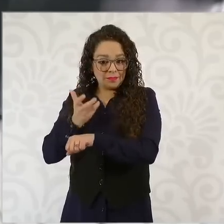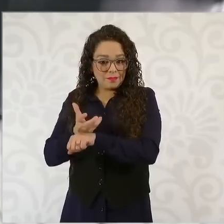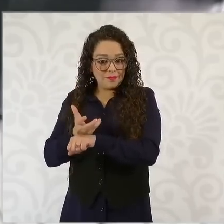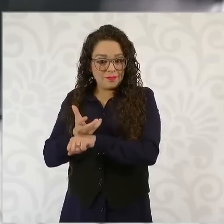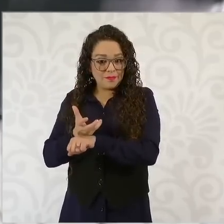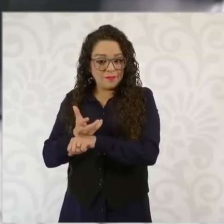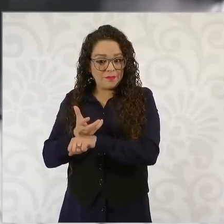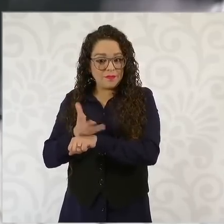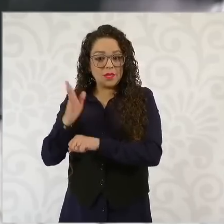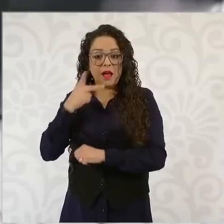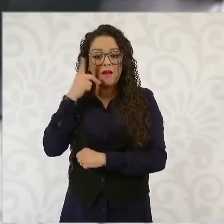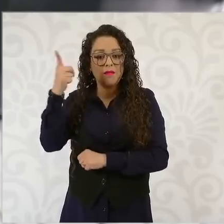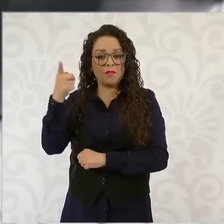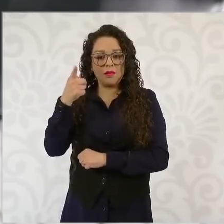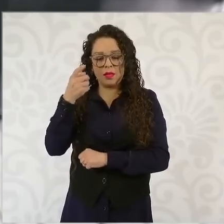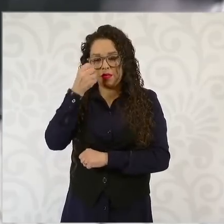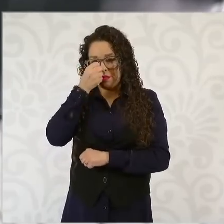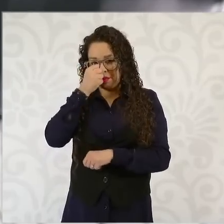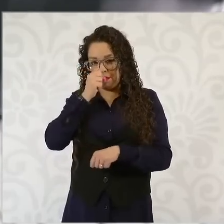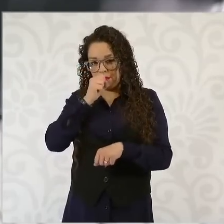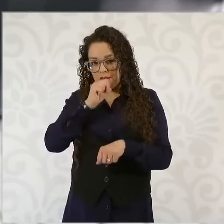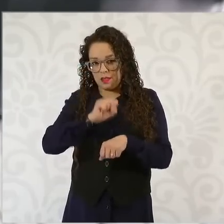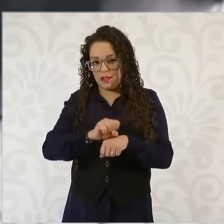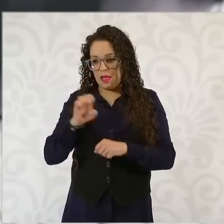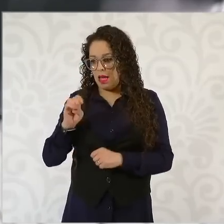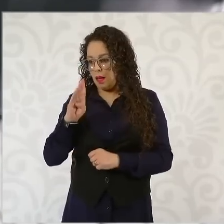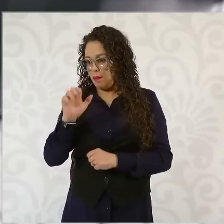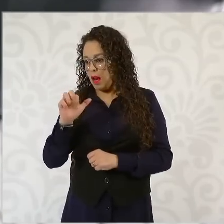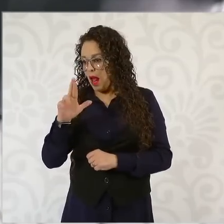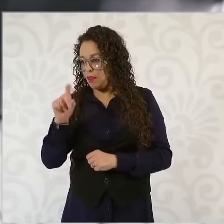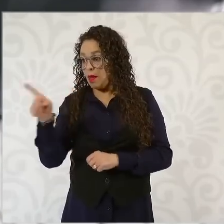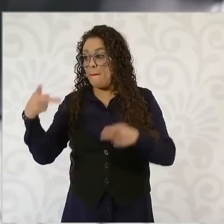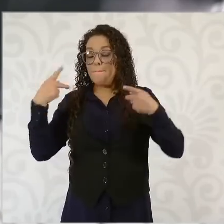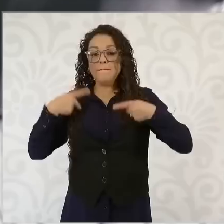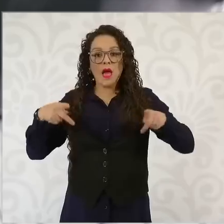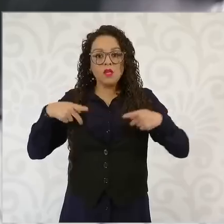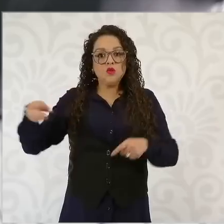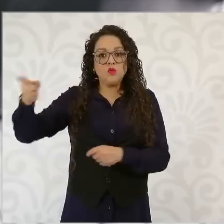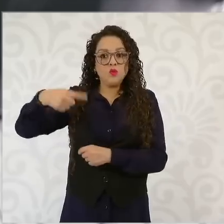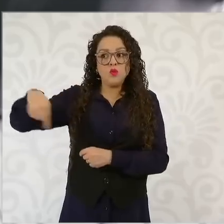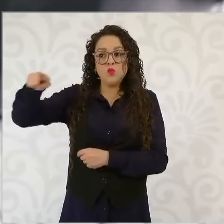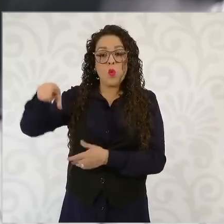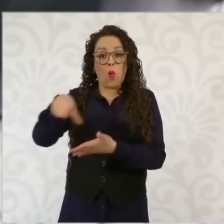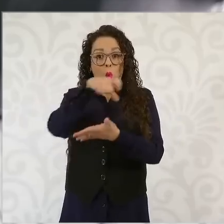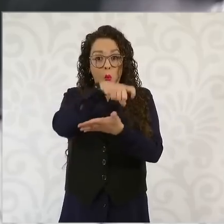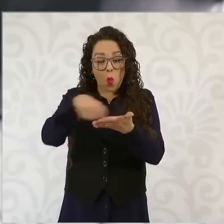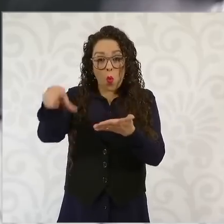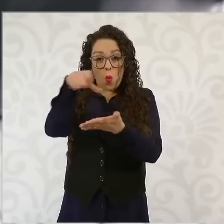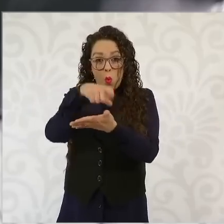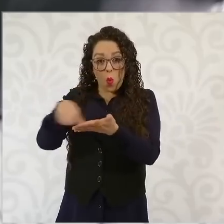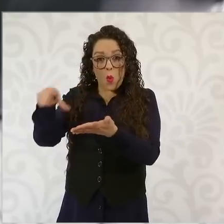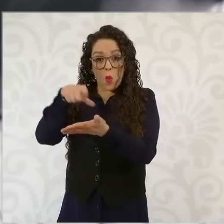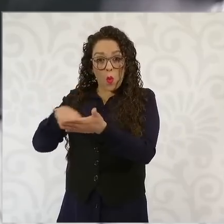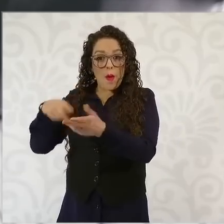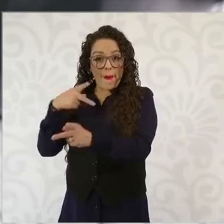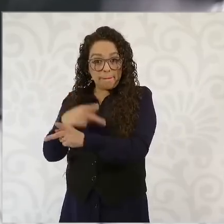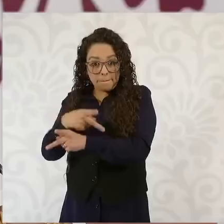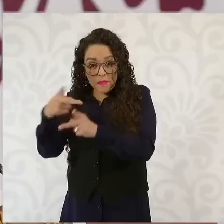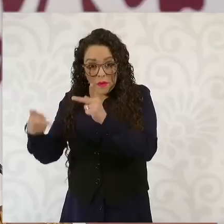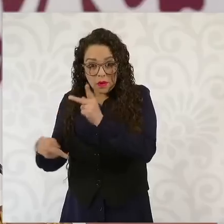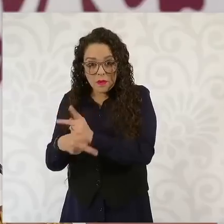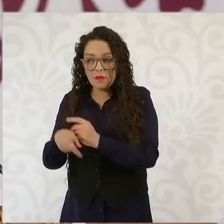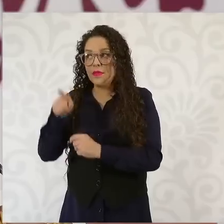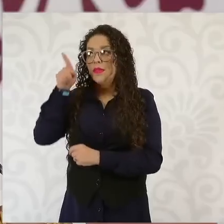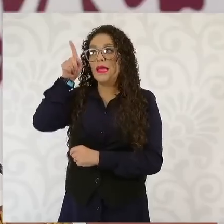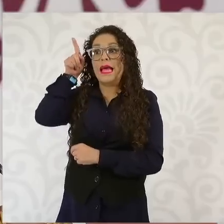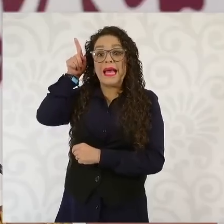Brad en los consumidores de allá eh ciertamente ellos estarán experimentando algunas afectaciones